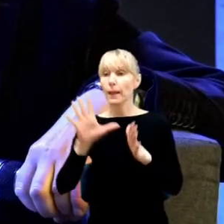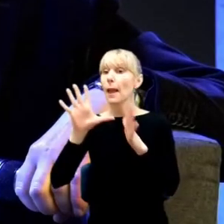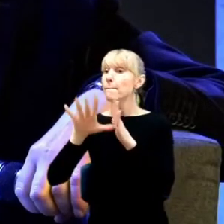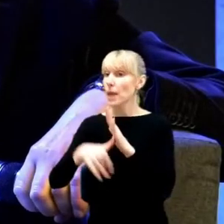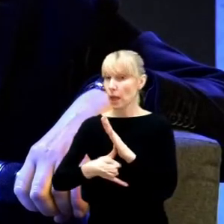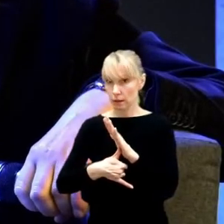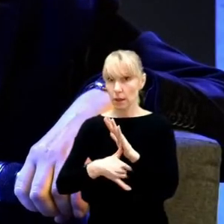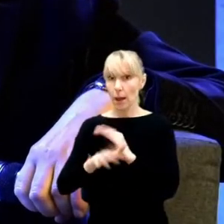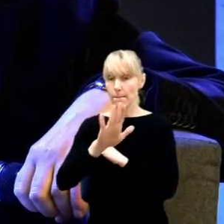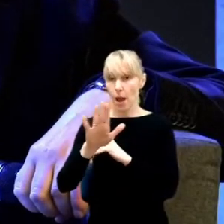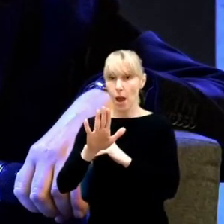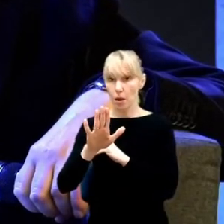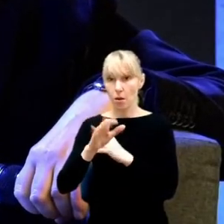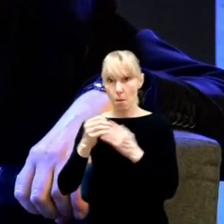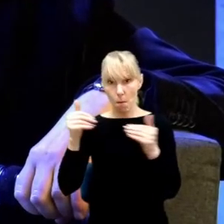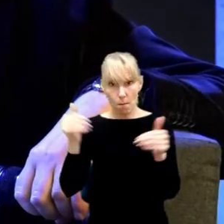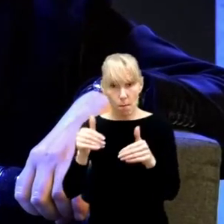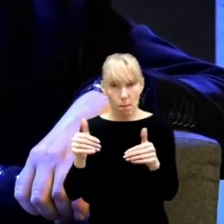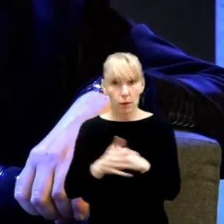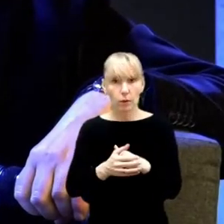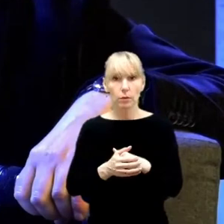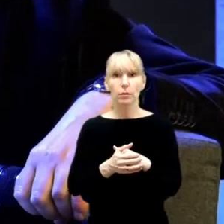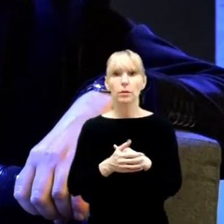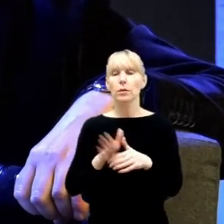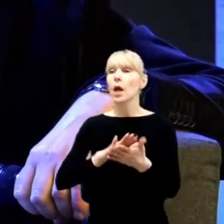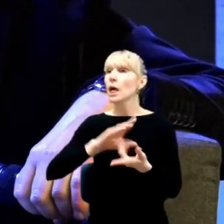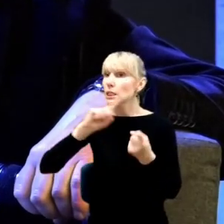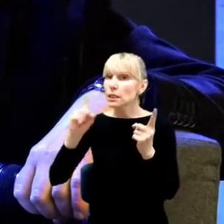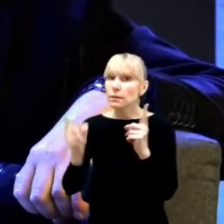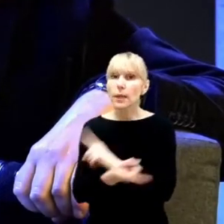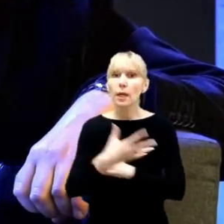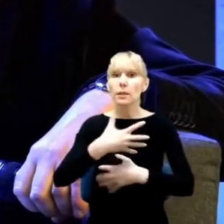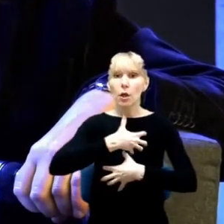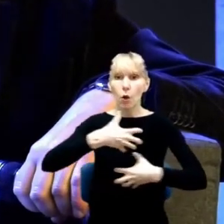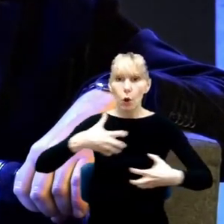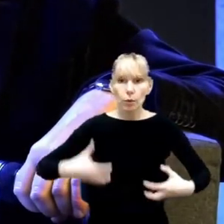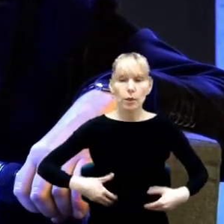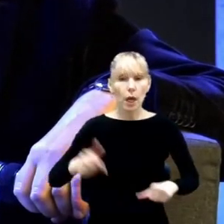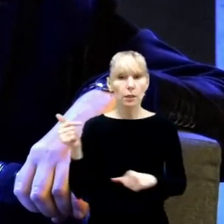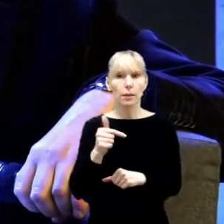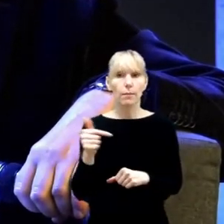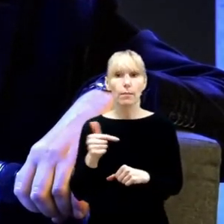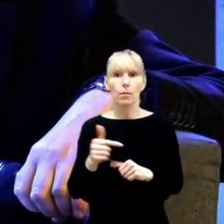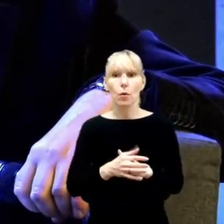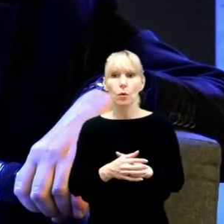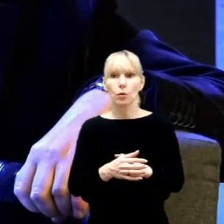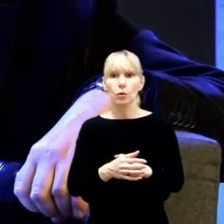Muszą zrozumieć zmiany w gospodarce, które zachodzą i które są dla nich szansą.